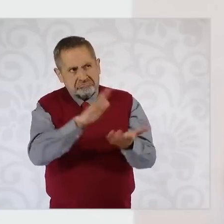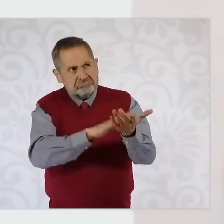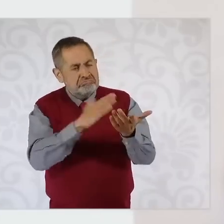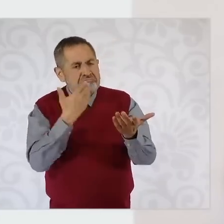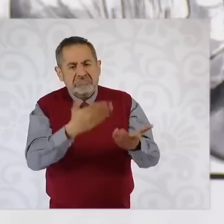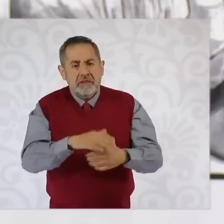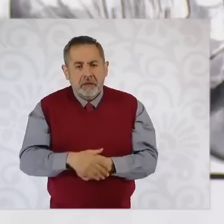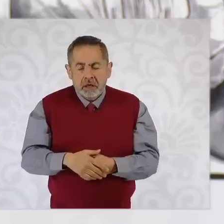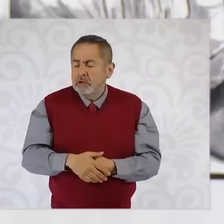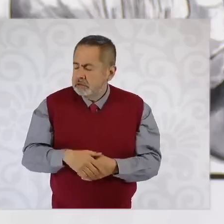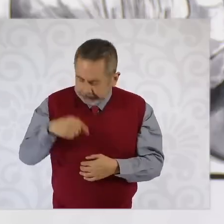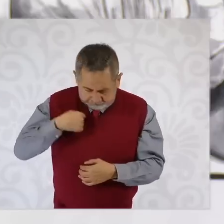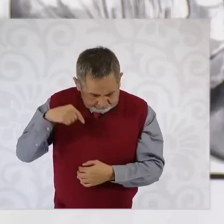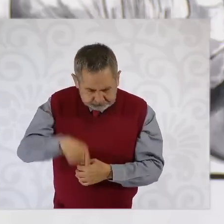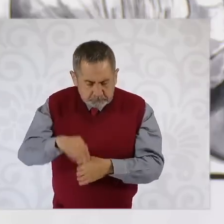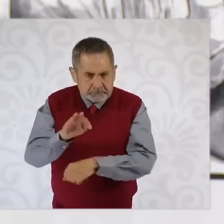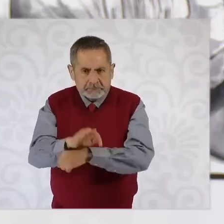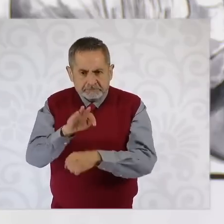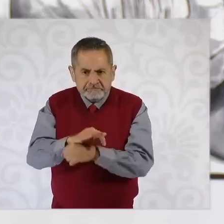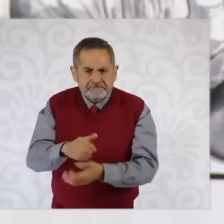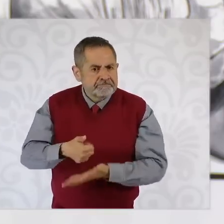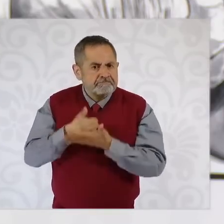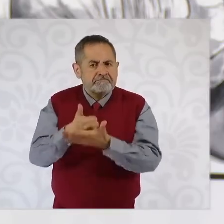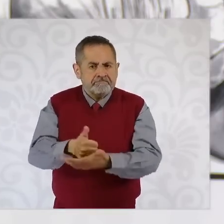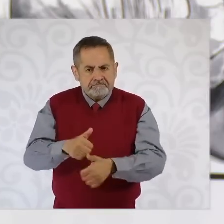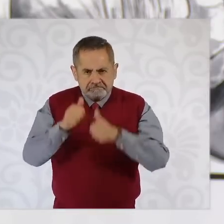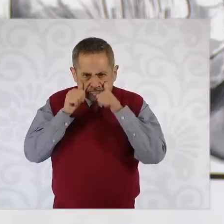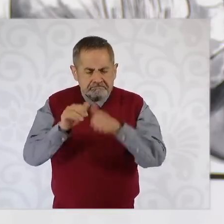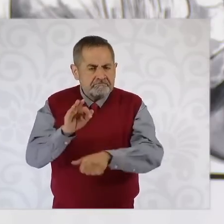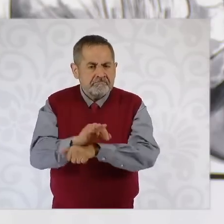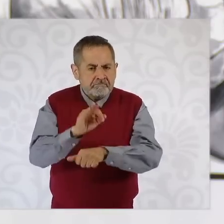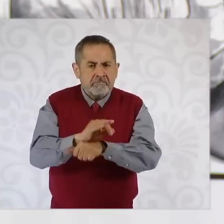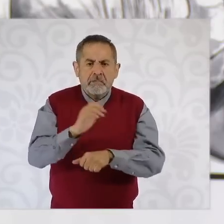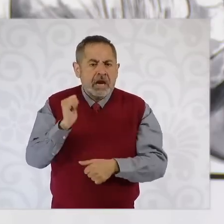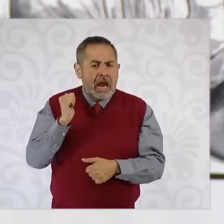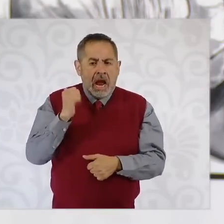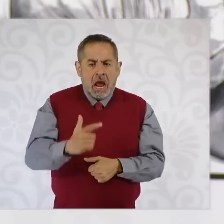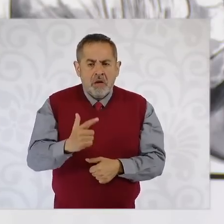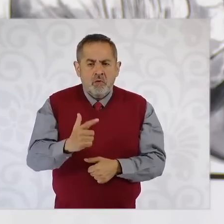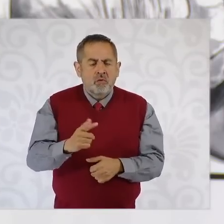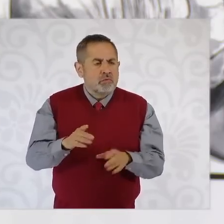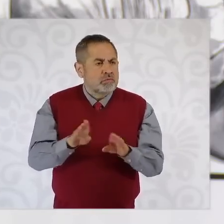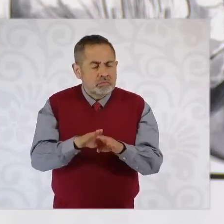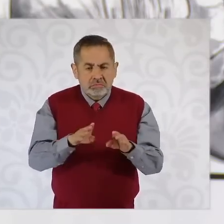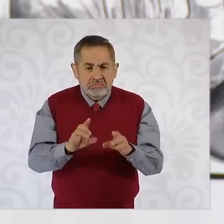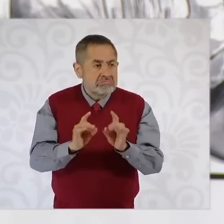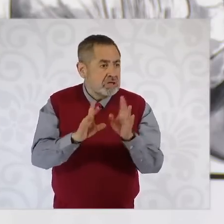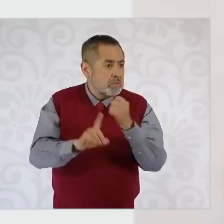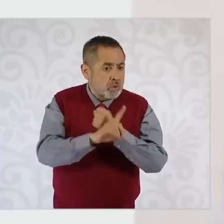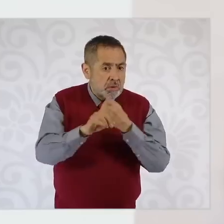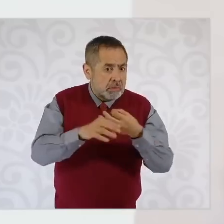para protegerlos para ayudarles y en caso de una situación así jurídicamente para apoyarlos